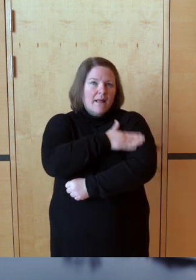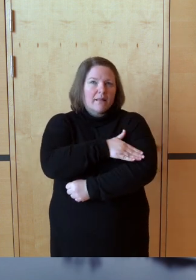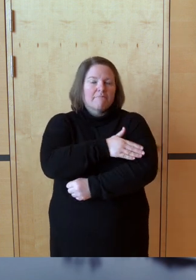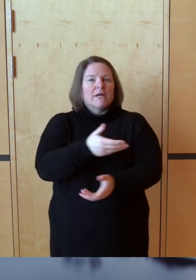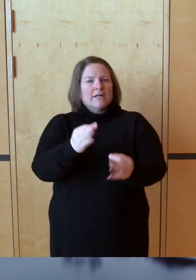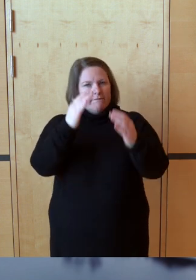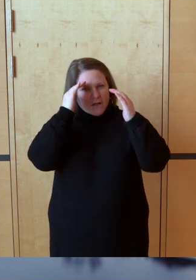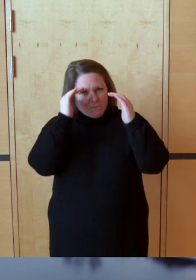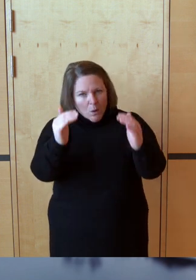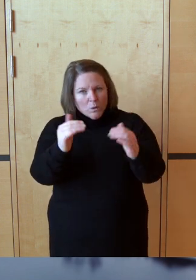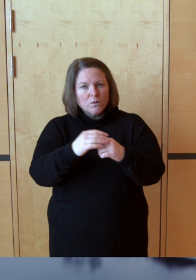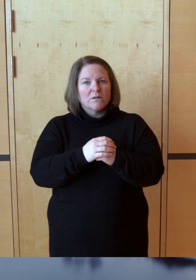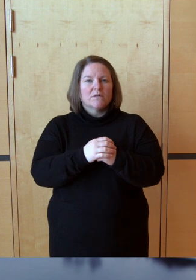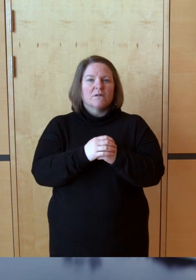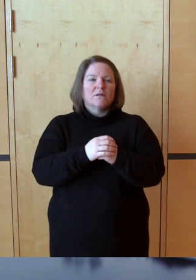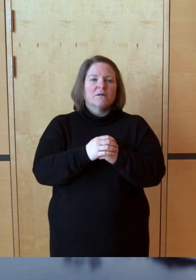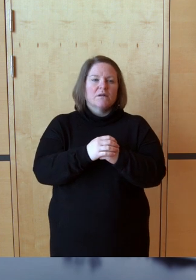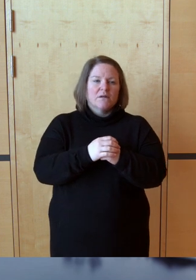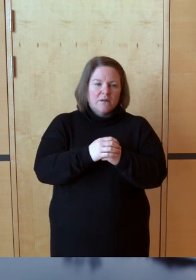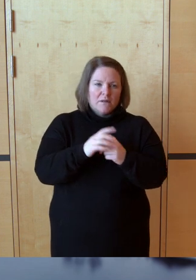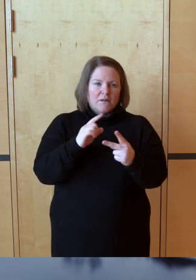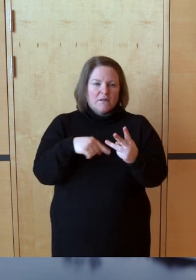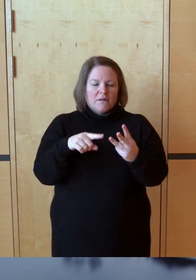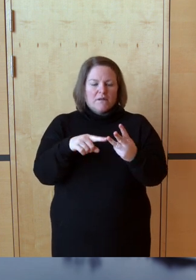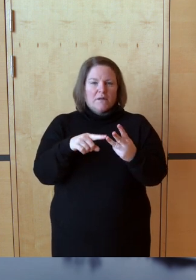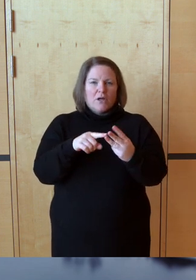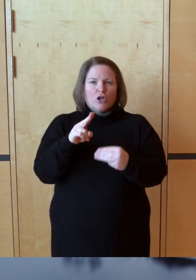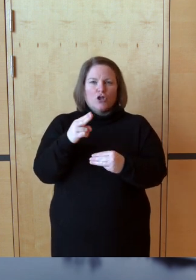Pris som är genomförd och nyponet är Samhällsbyggnad